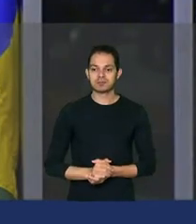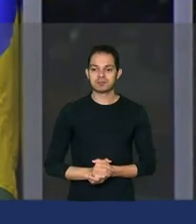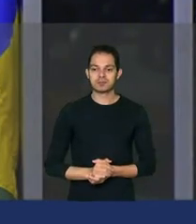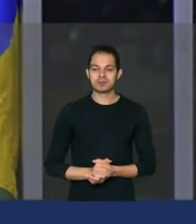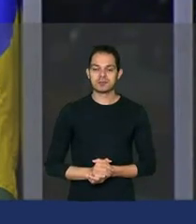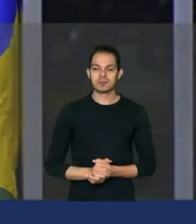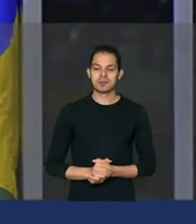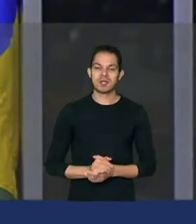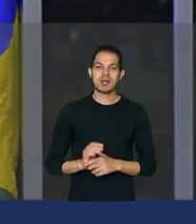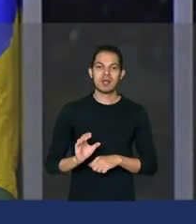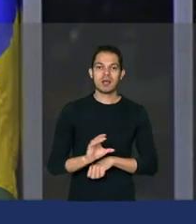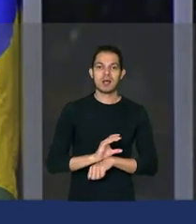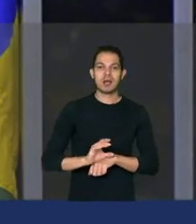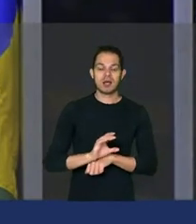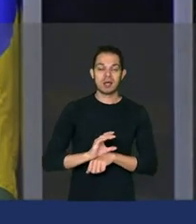PROFESSORES BRASILEIROS O NOVO EXEMPLAR DA CONSTITUIÇÃO